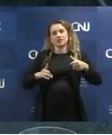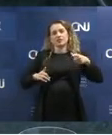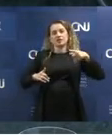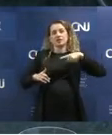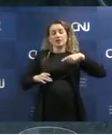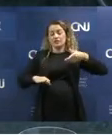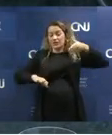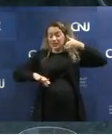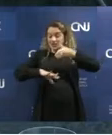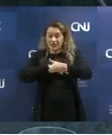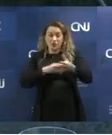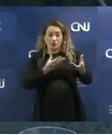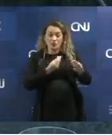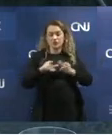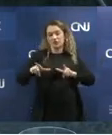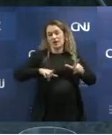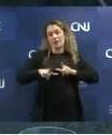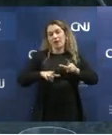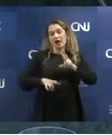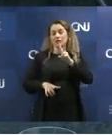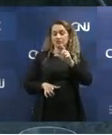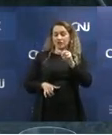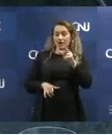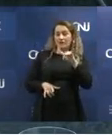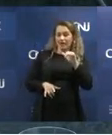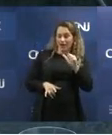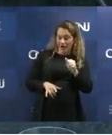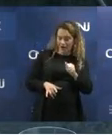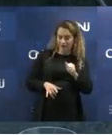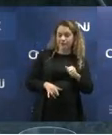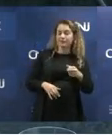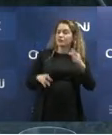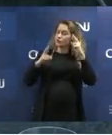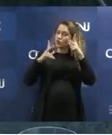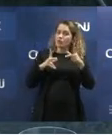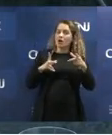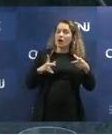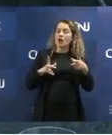Era natural que ele mudasse a sua cota também de participação para aquela